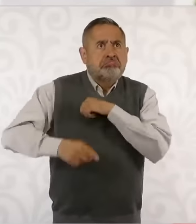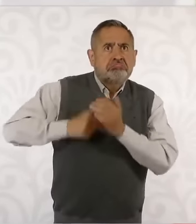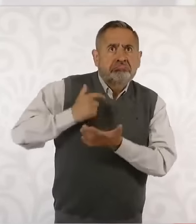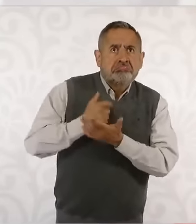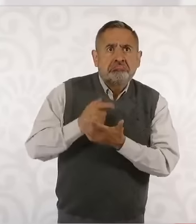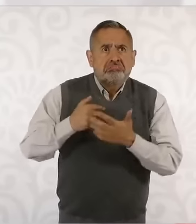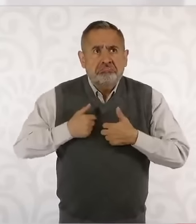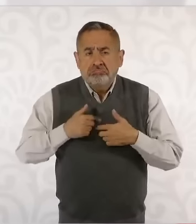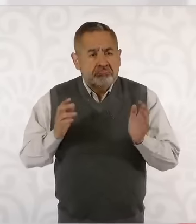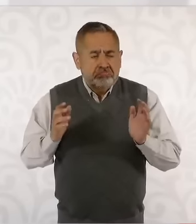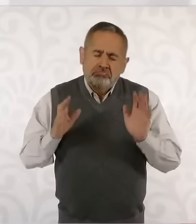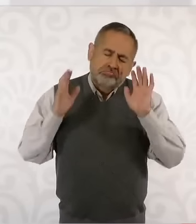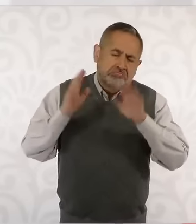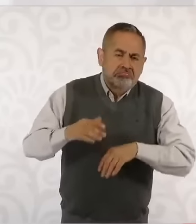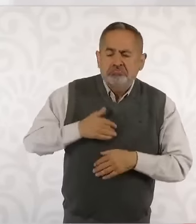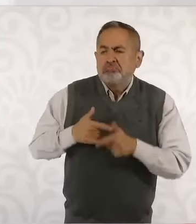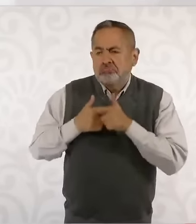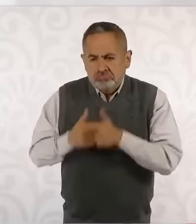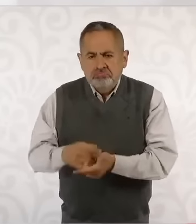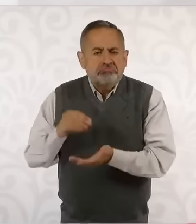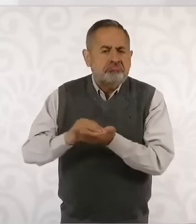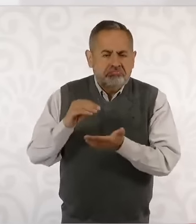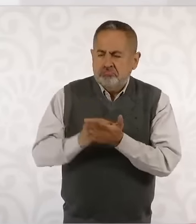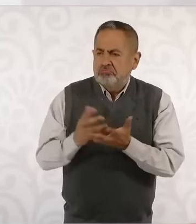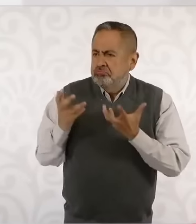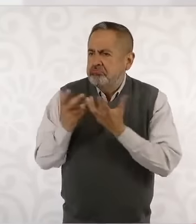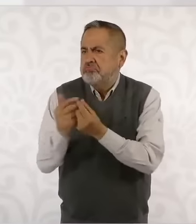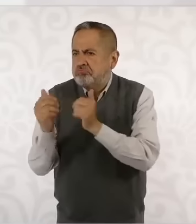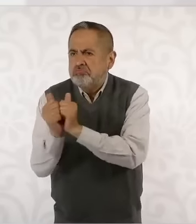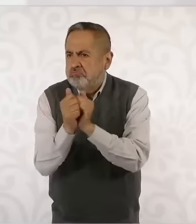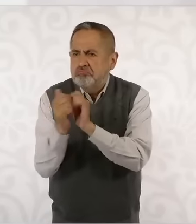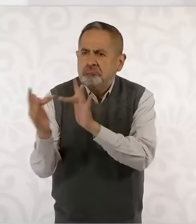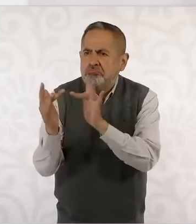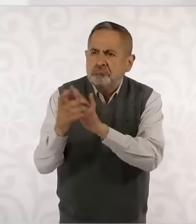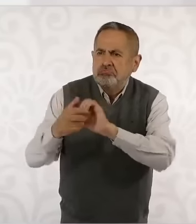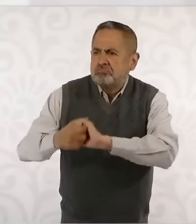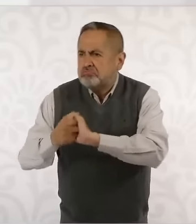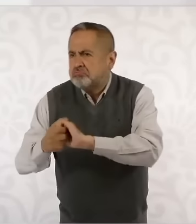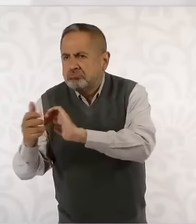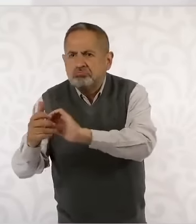vamos a seguir pues como hemos venido hasta ahora. Eso es muy importante. Bueno,